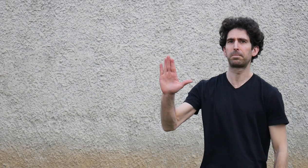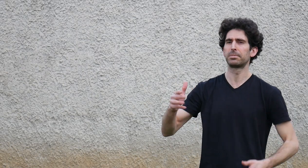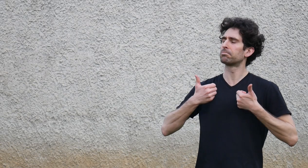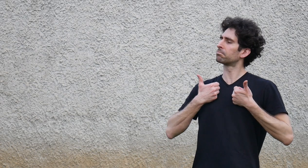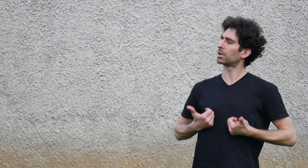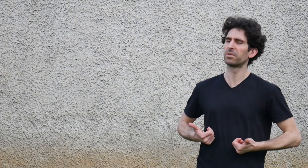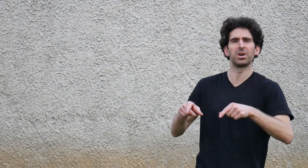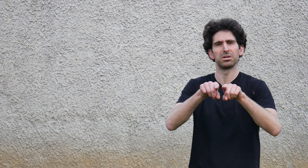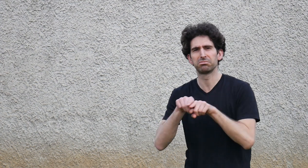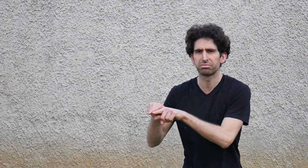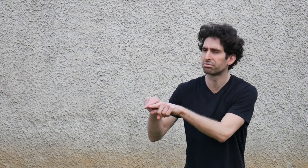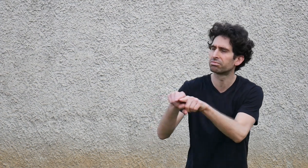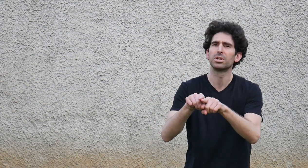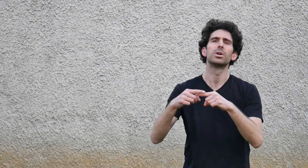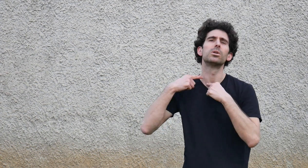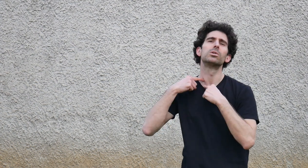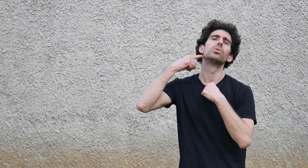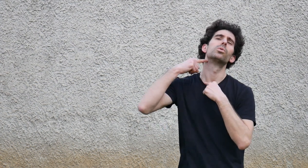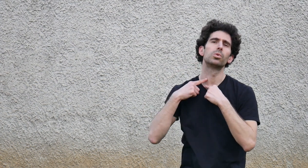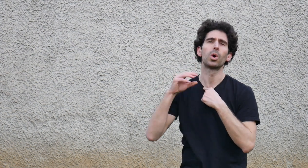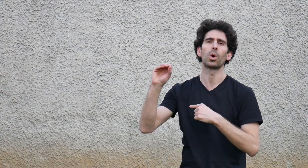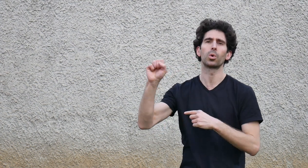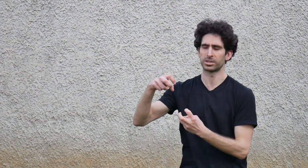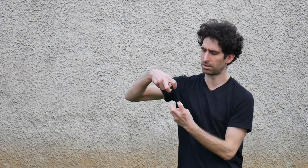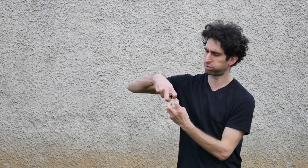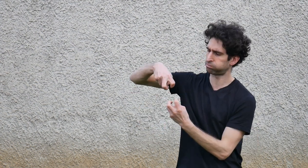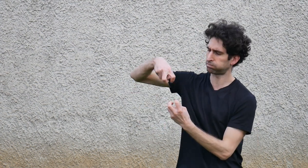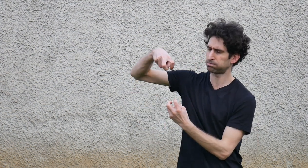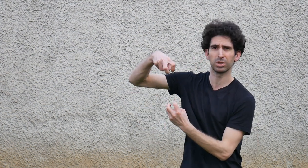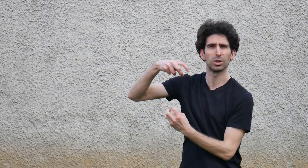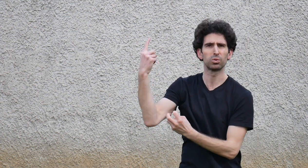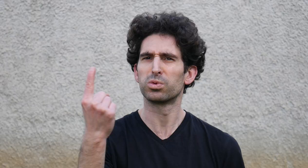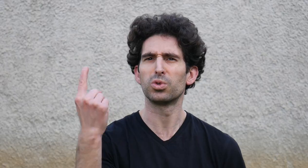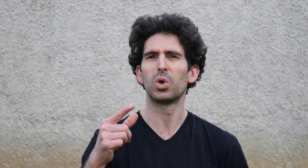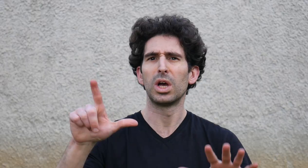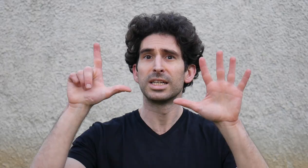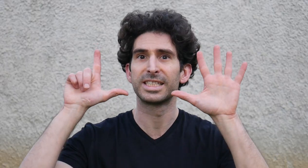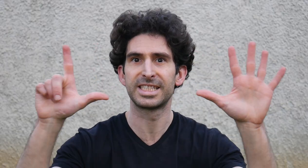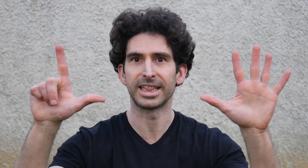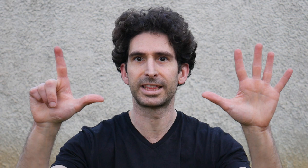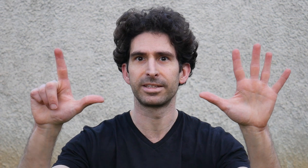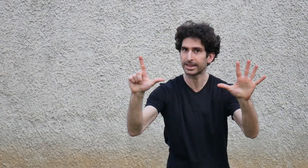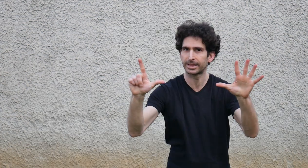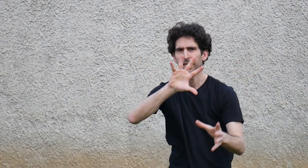Une caractéristique propre aux mammifères est d'avoir toujours sept vertèbres cervicales,